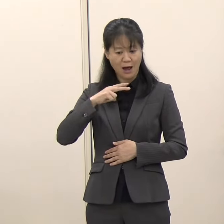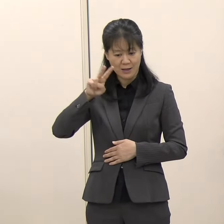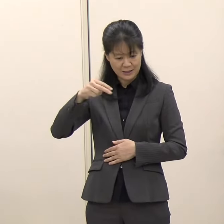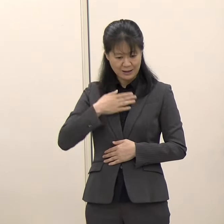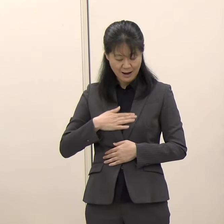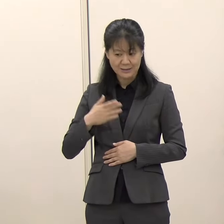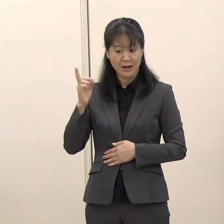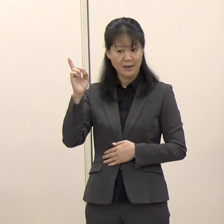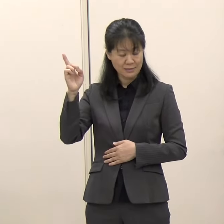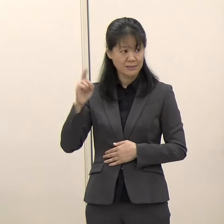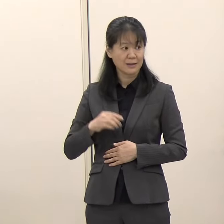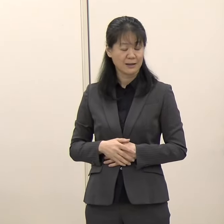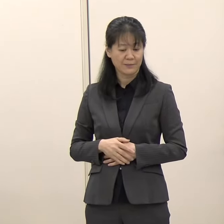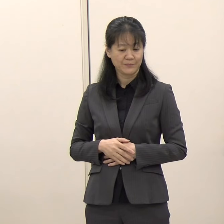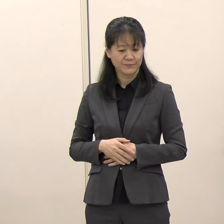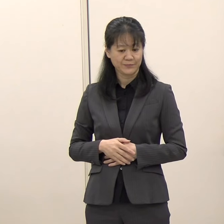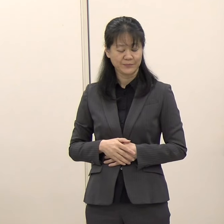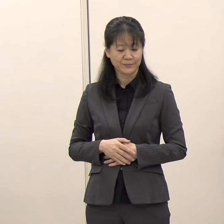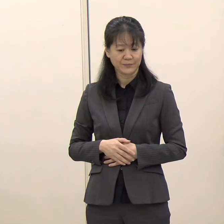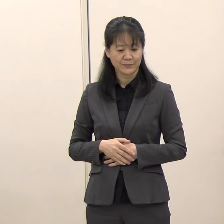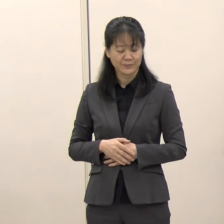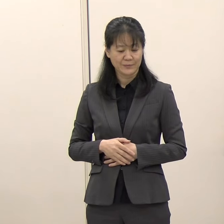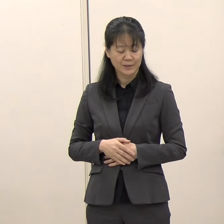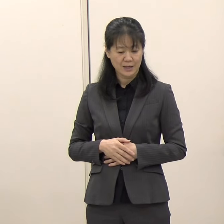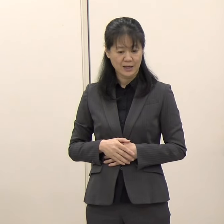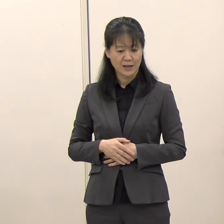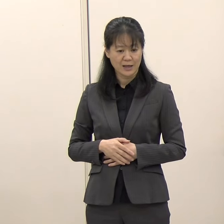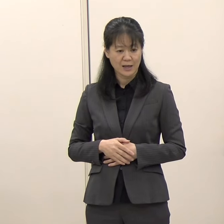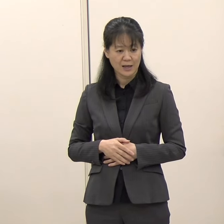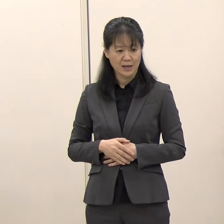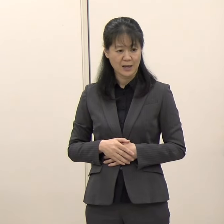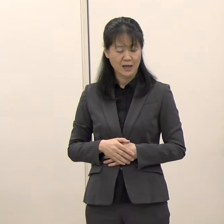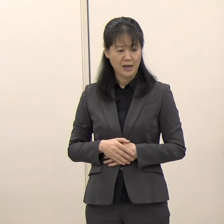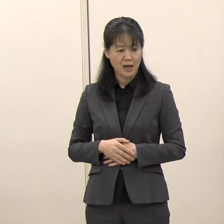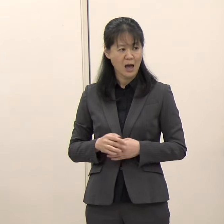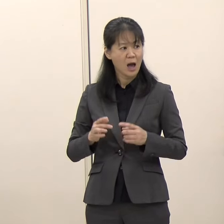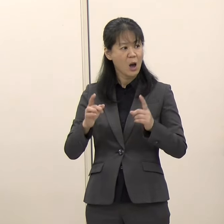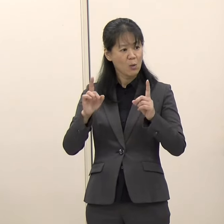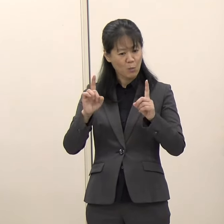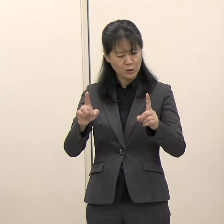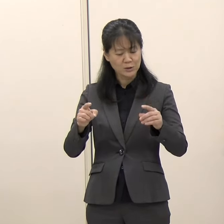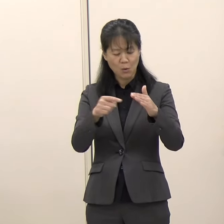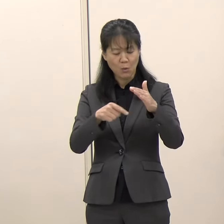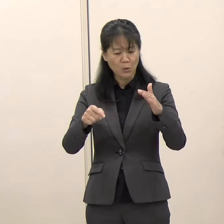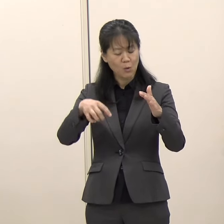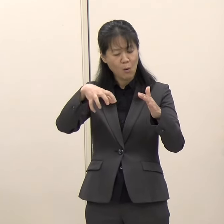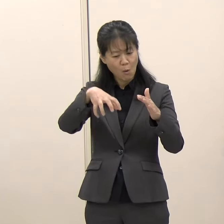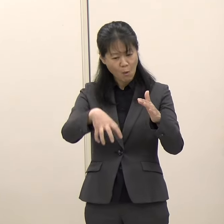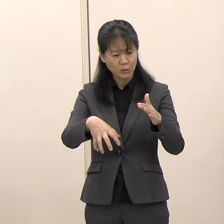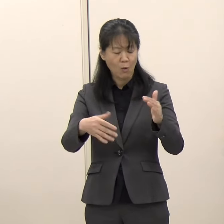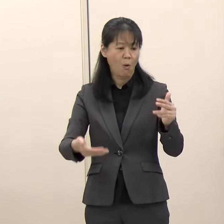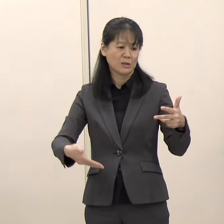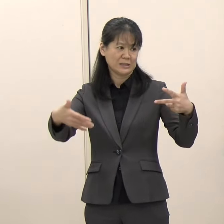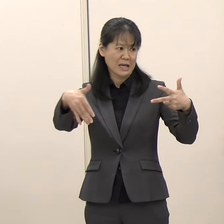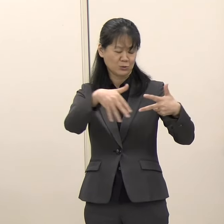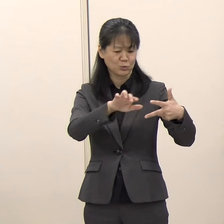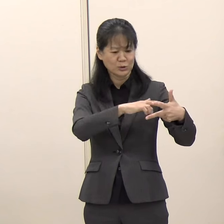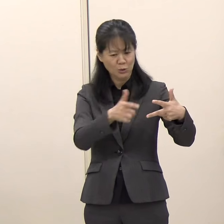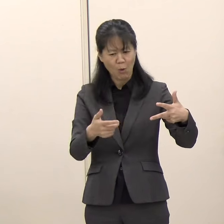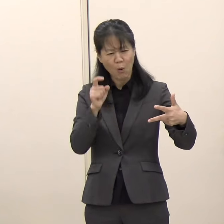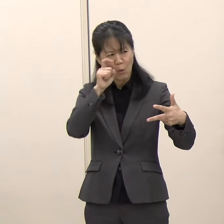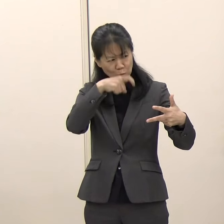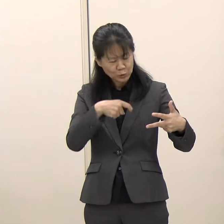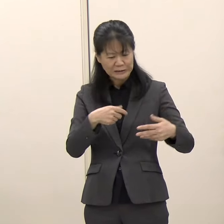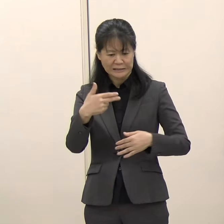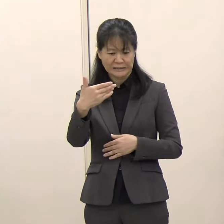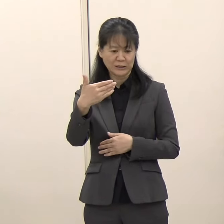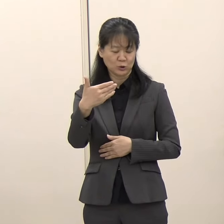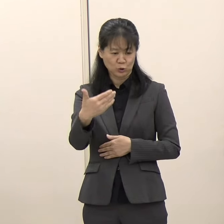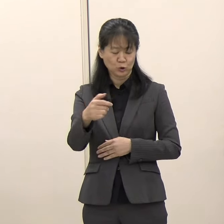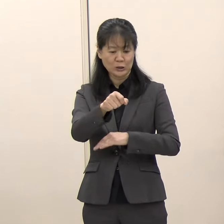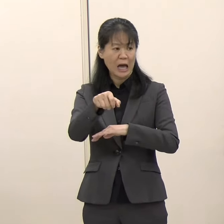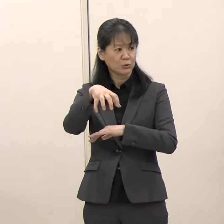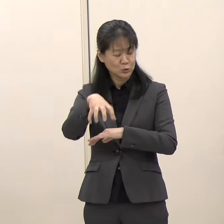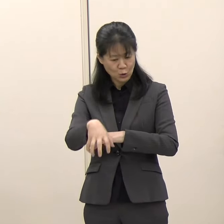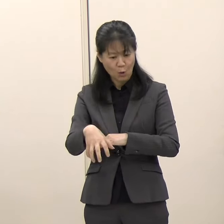一方で非常に門司の公共施設が老朽化しており、区役所、図書館、市民会館、こういったものを何とかしなければいけないと。